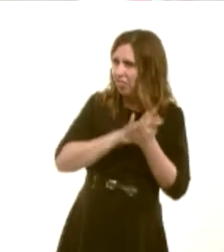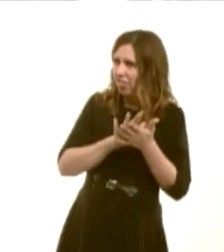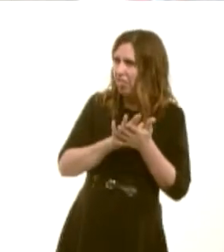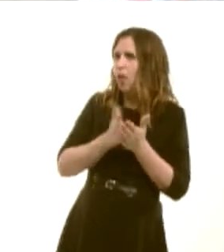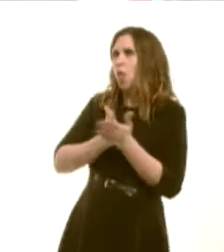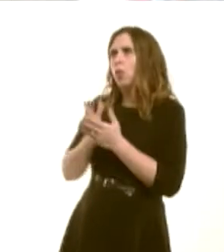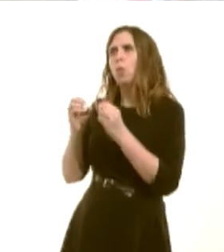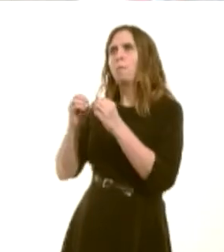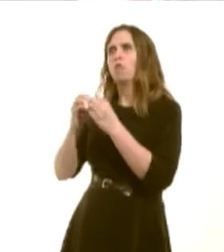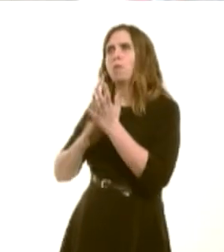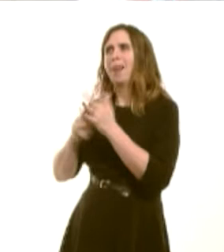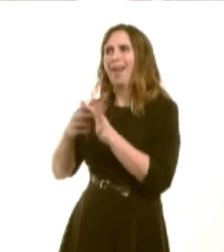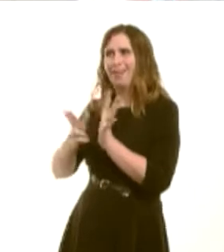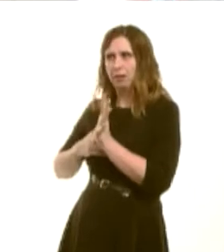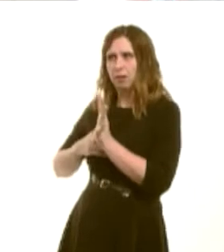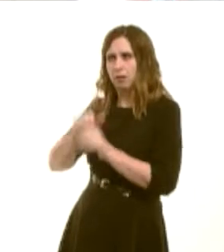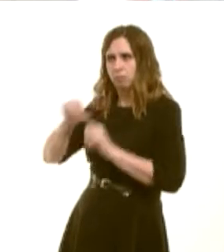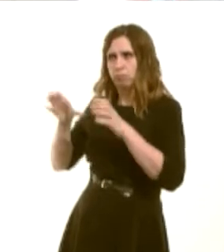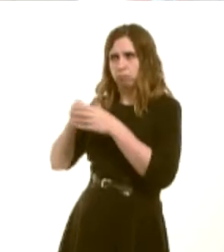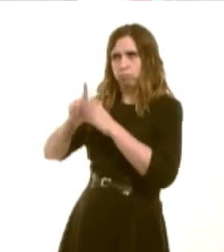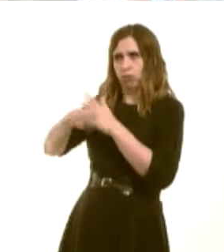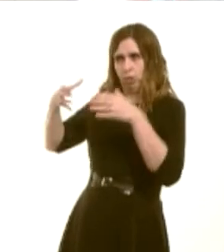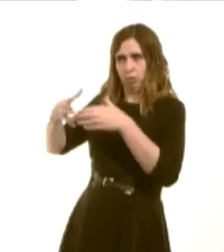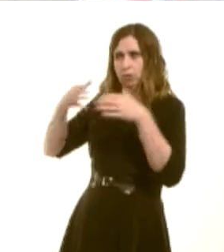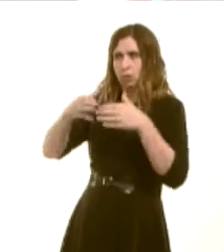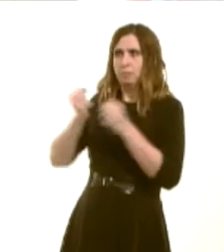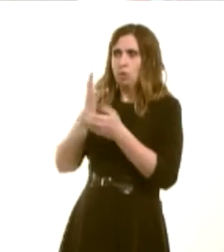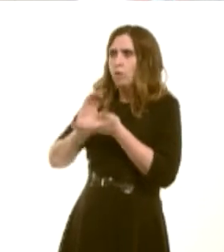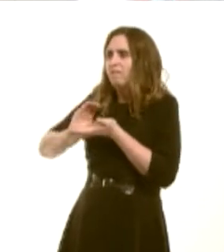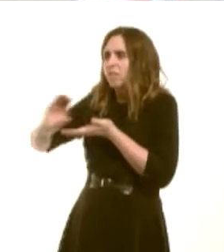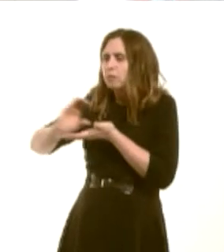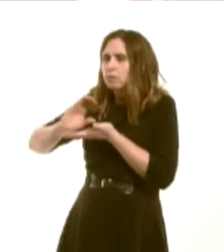yn defnyddioír iaith. Rym ni wedi gwneud hynny wrth helpuír mentrau iaith drwyír